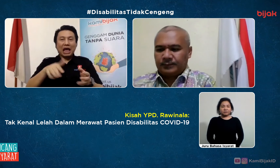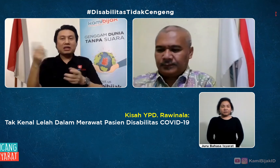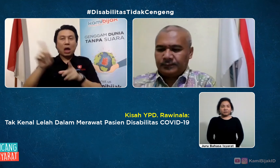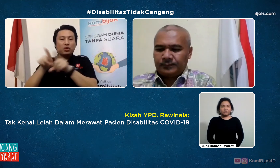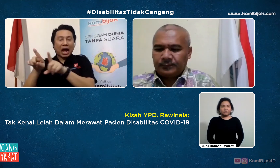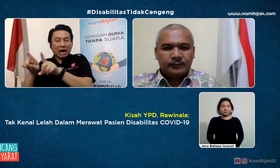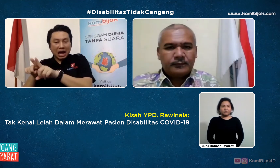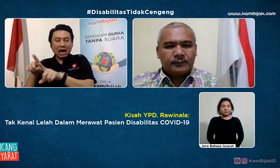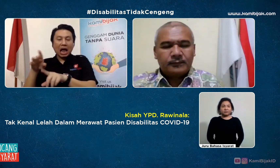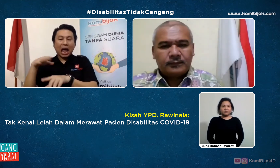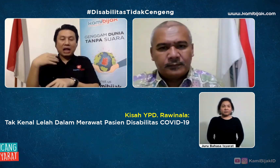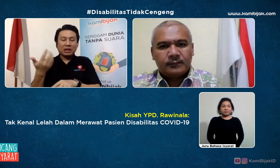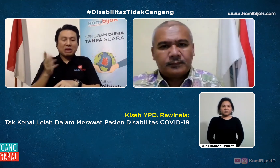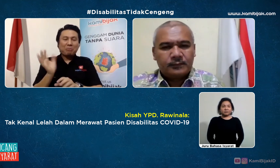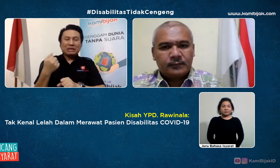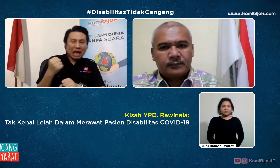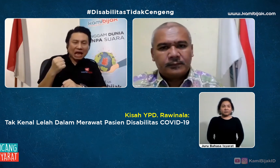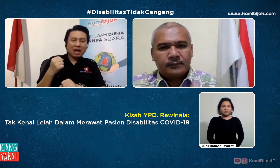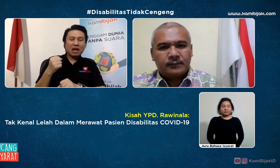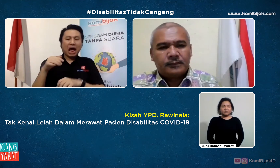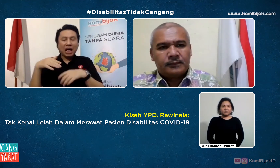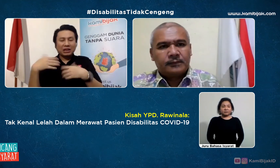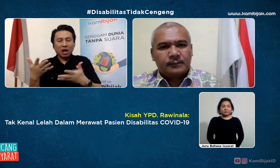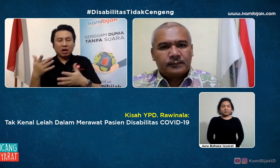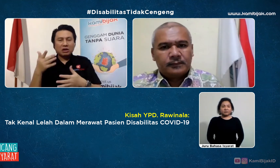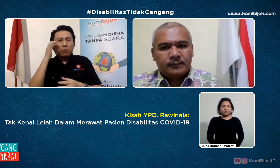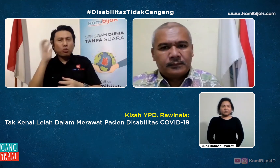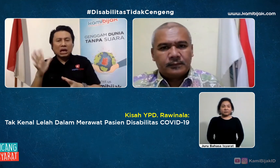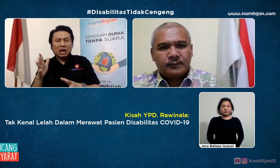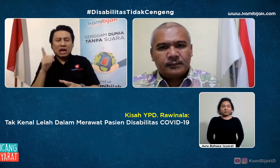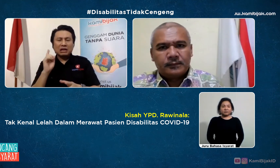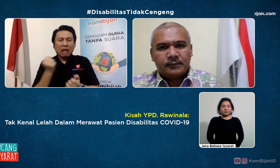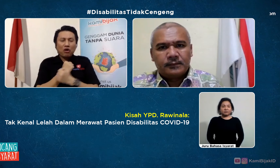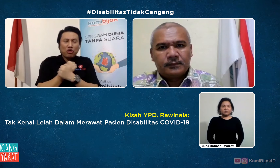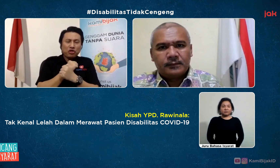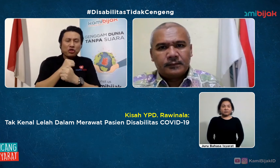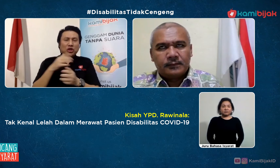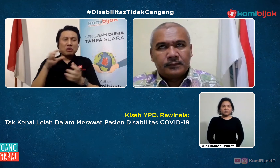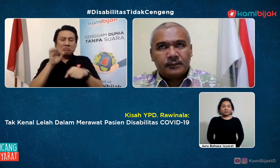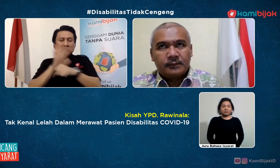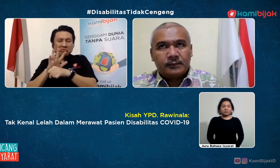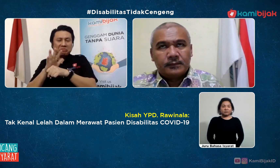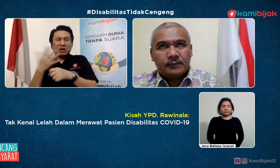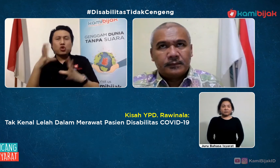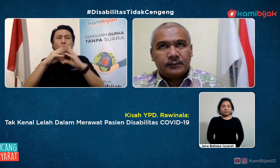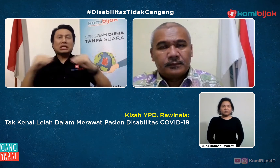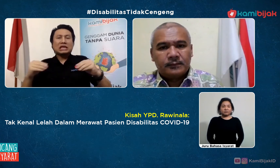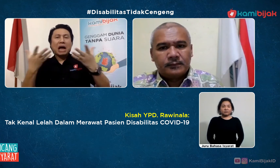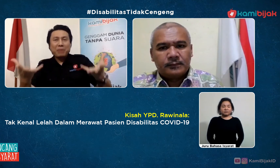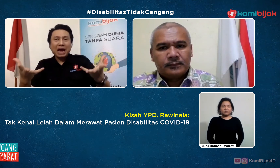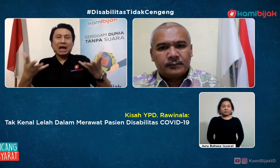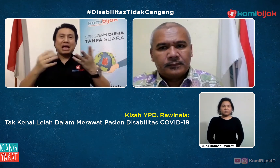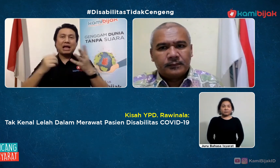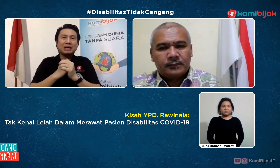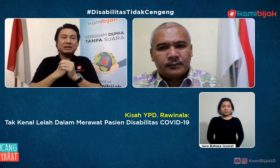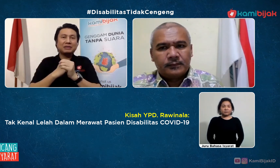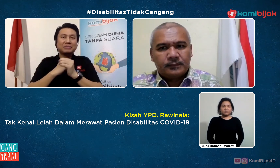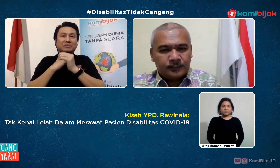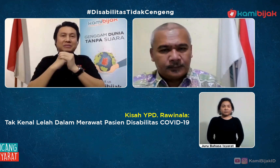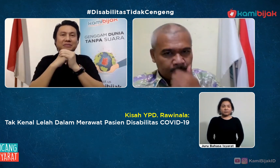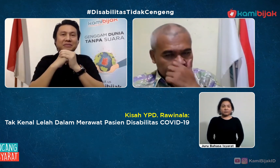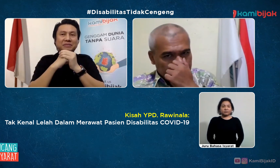di saudaranya juga seperti itu lalu solusinya seperti apa ya pak